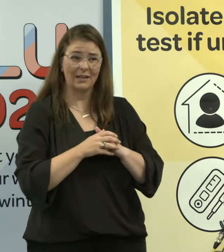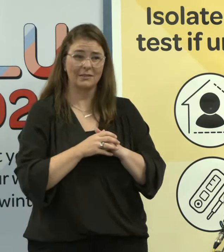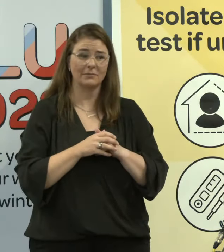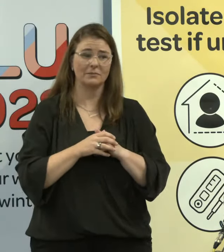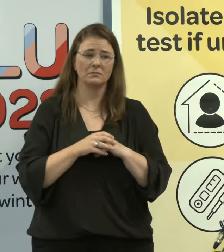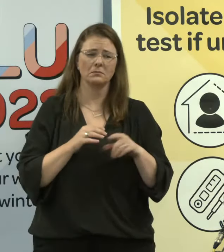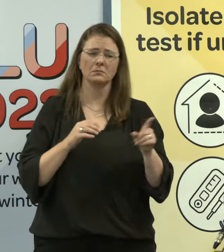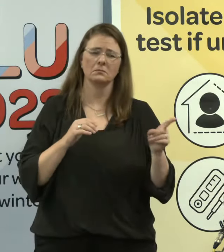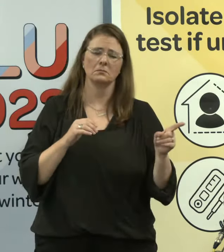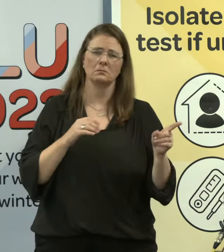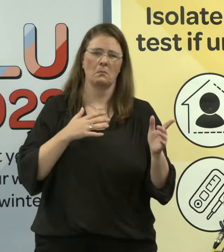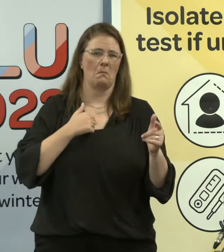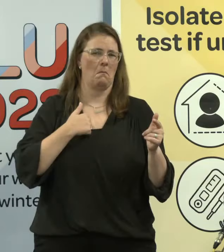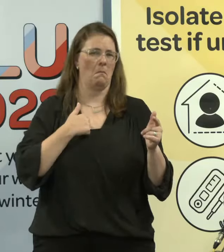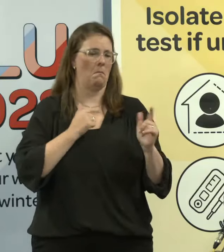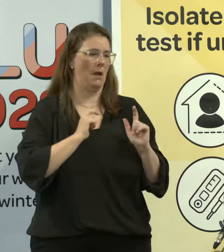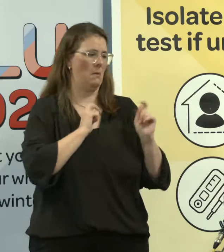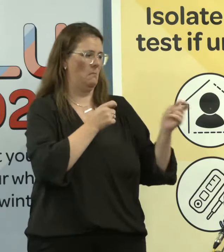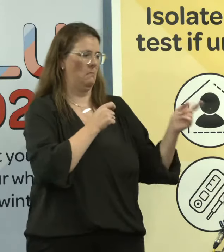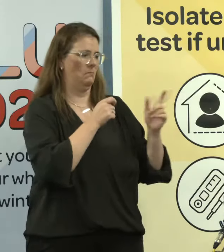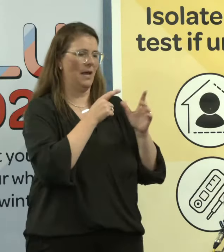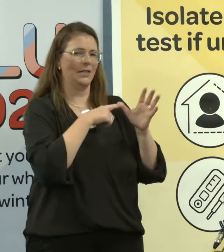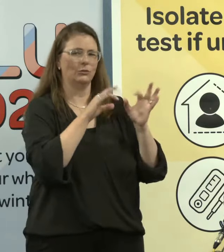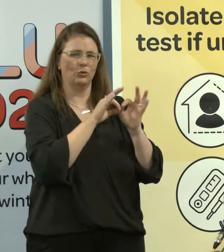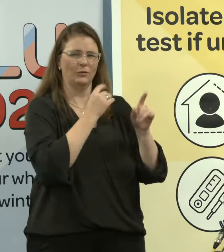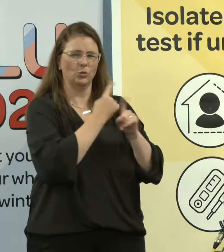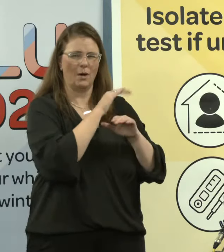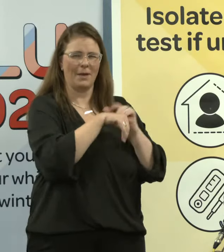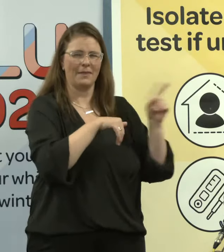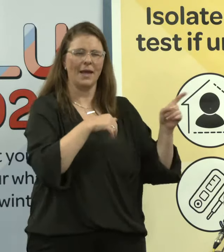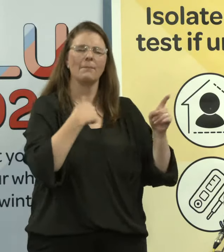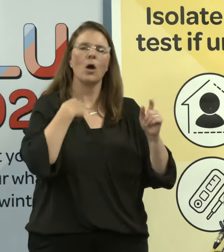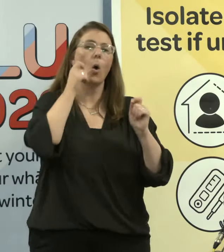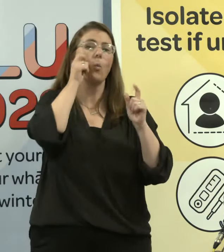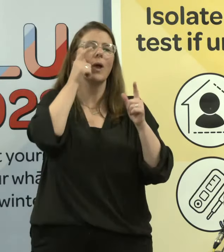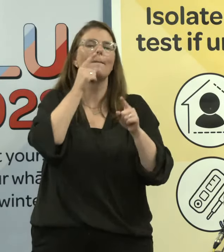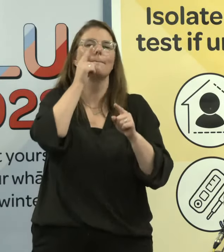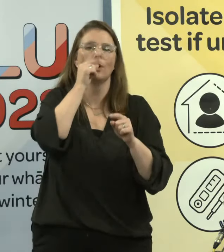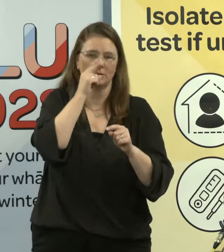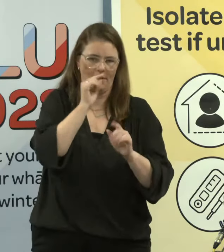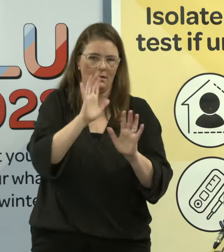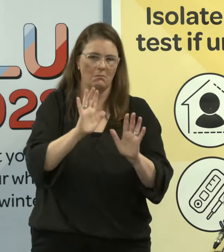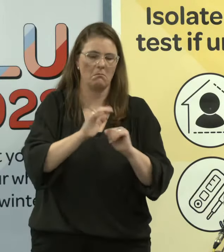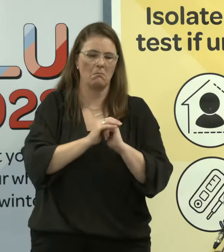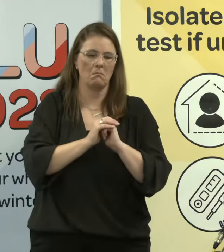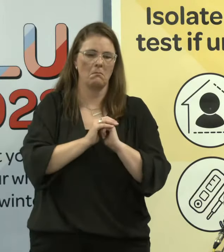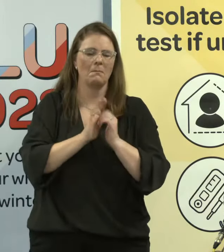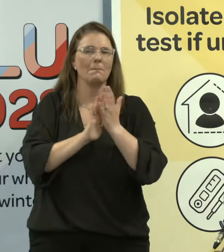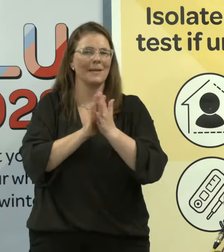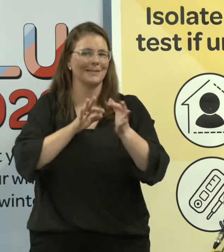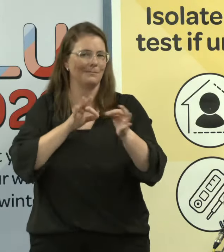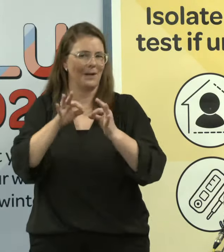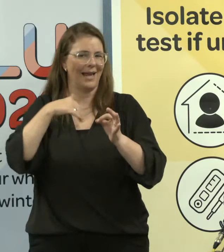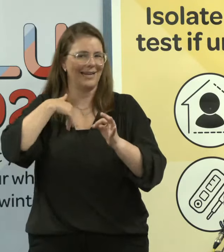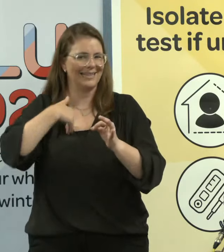hinengaro na te kati me te etahi atu taumahatanga. Kei te anga tatou ki te mate hinengaro i muri i te mate urutaru i